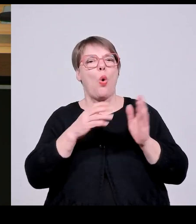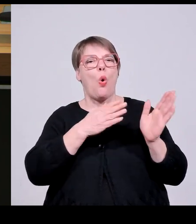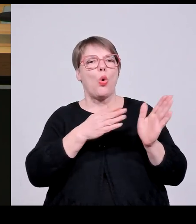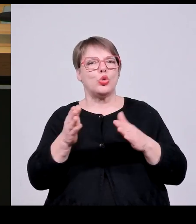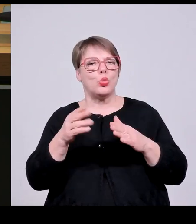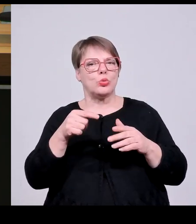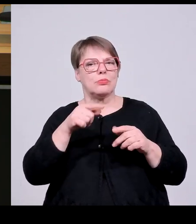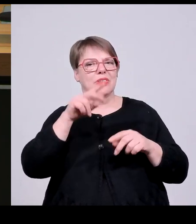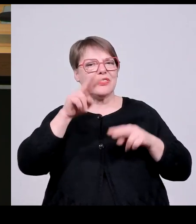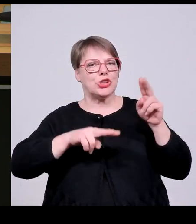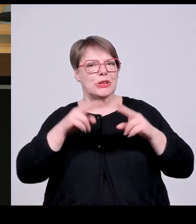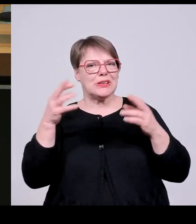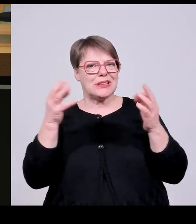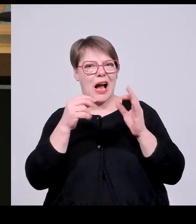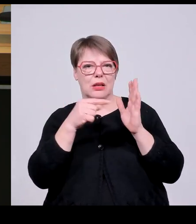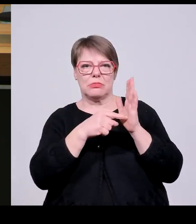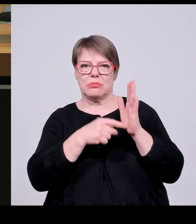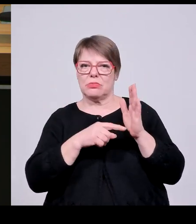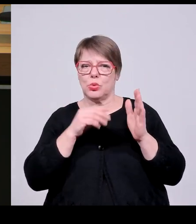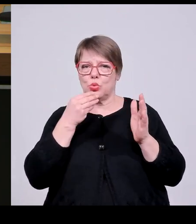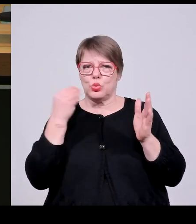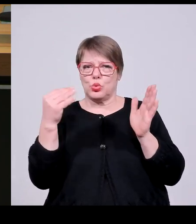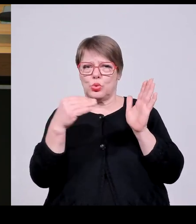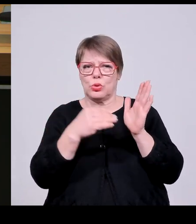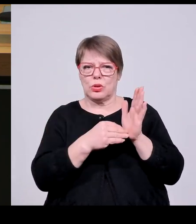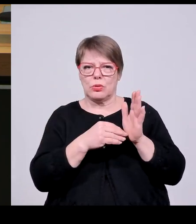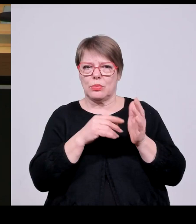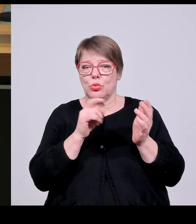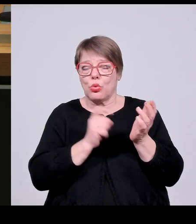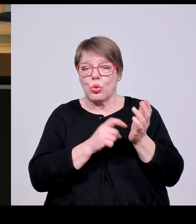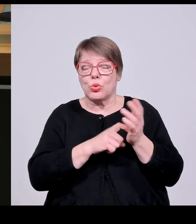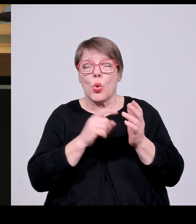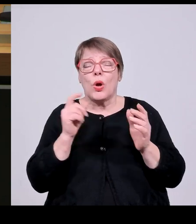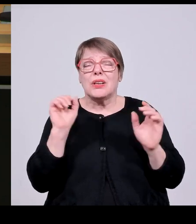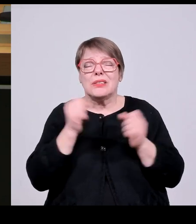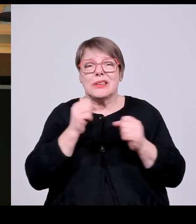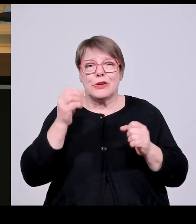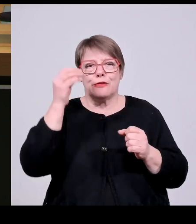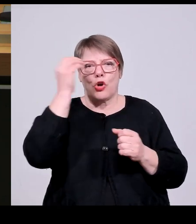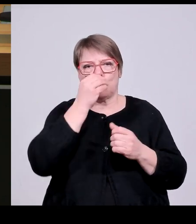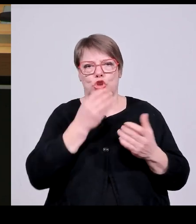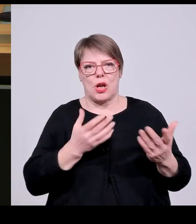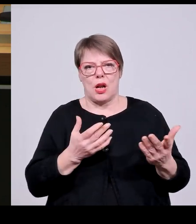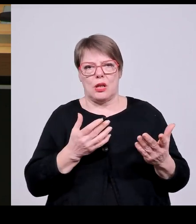zukünftig gebildeten Bezirksämter zu schaffen. Ich halte das durchaus für ein probates Mittel.